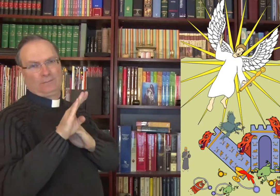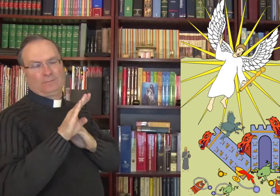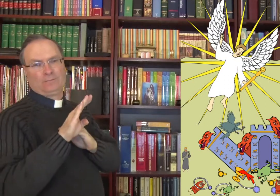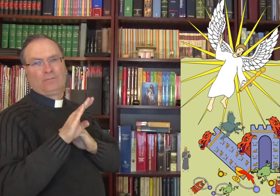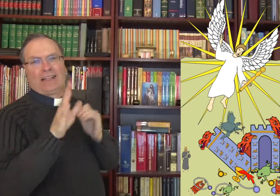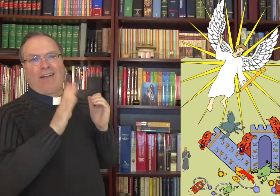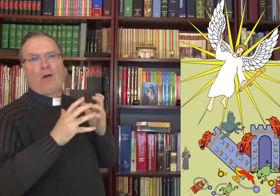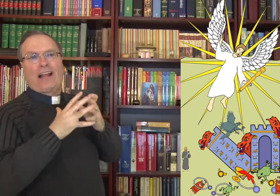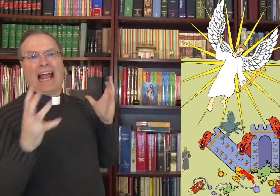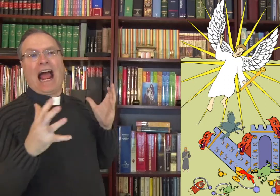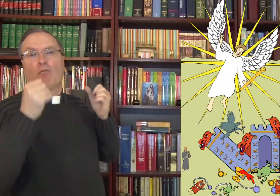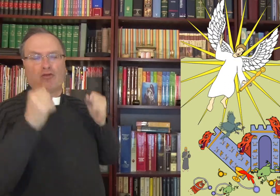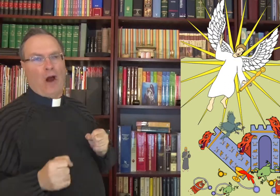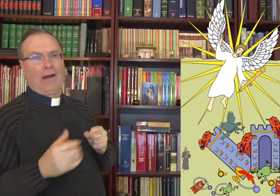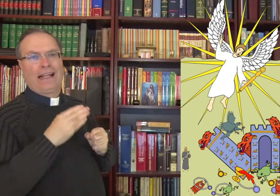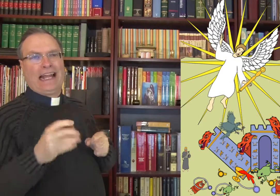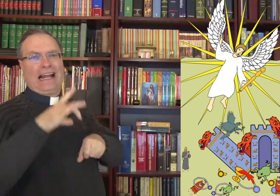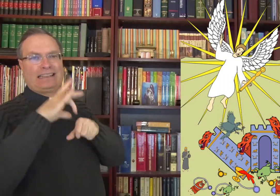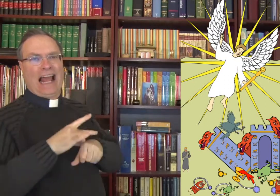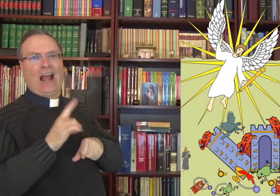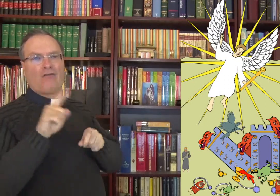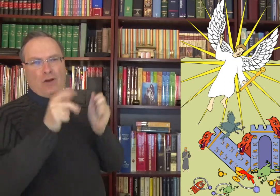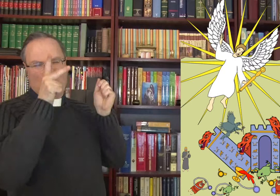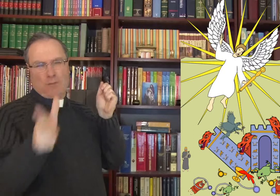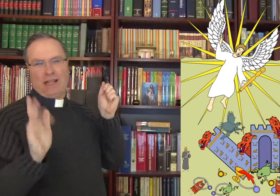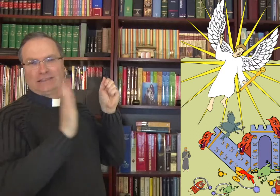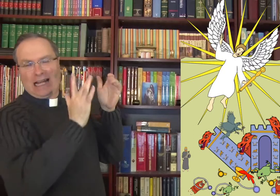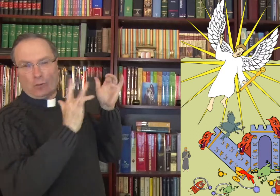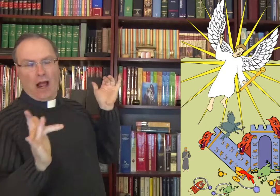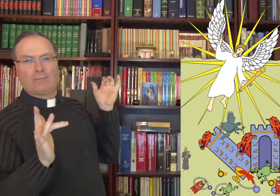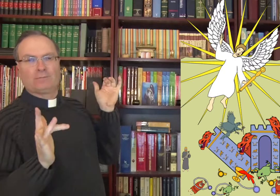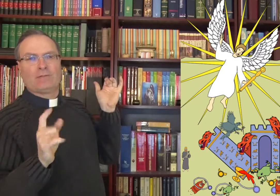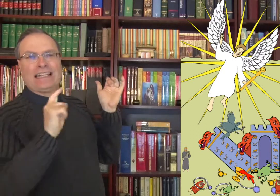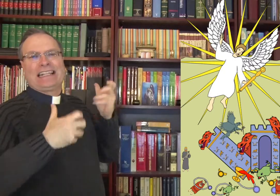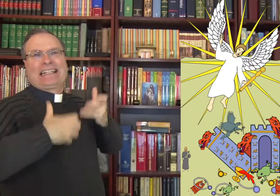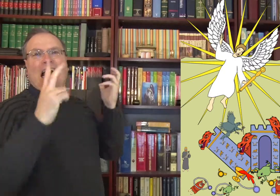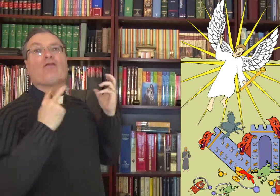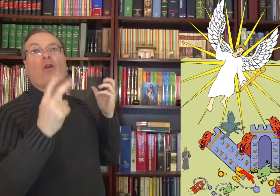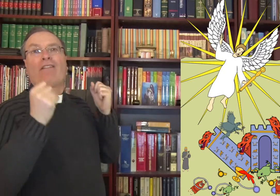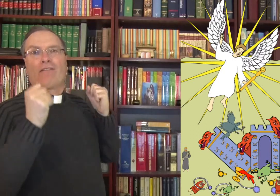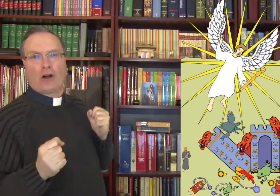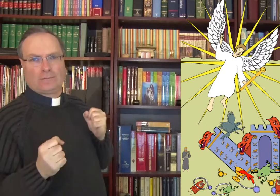Il avait un grand pouvoir et la terre fut illuminée de sa gloire. Il cria d'une voix forte: